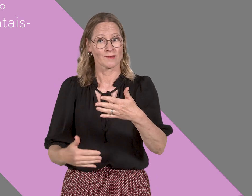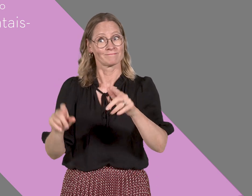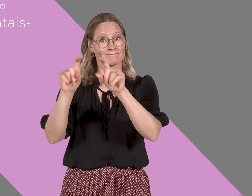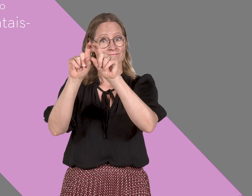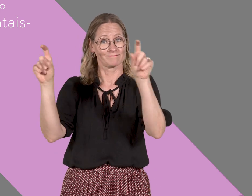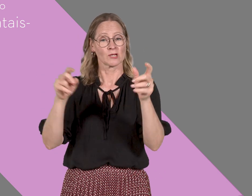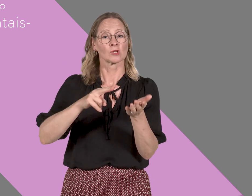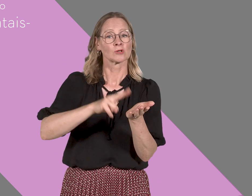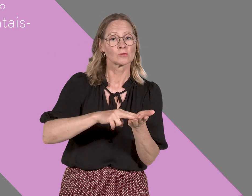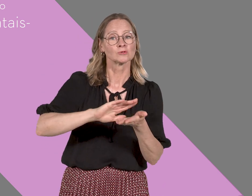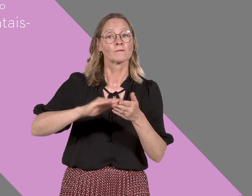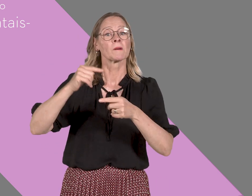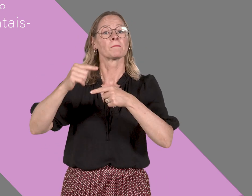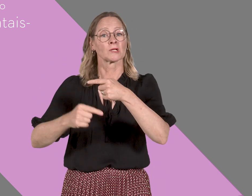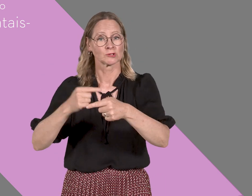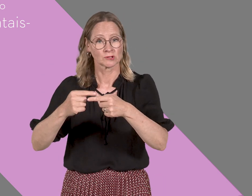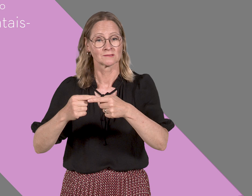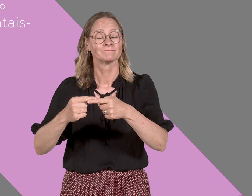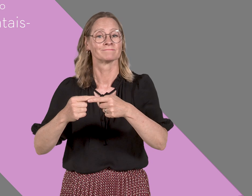Totuus ja sovintoprosessi -otsikon alle.